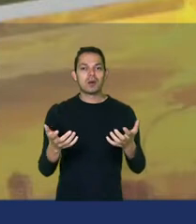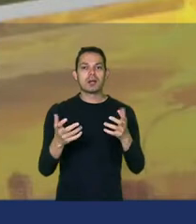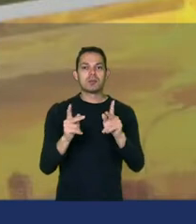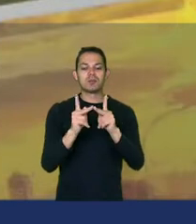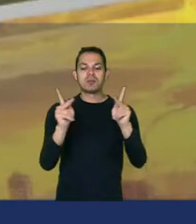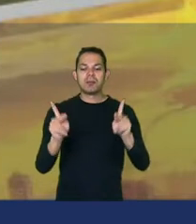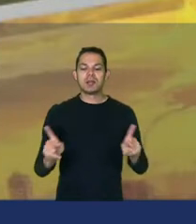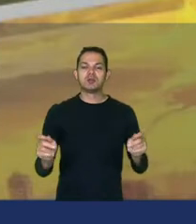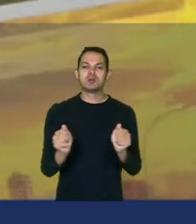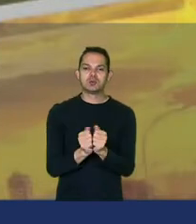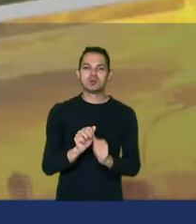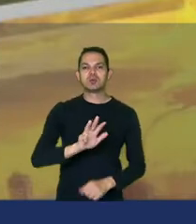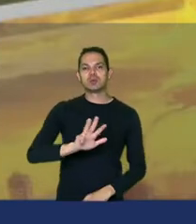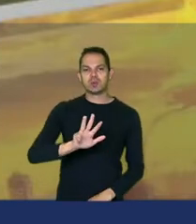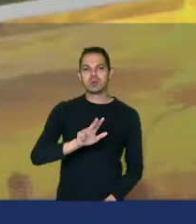E VIVA A PAZ COM LULA